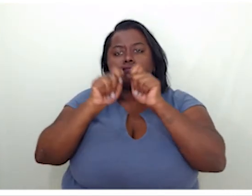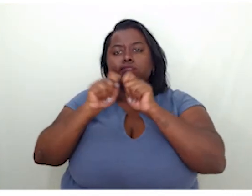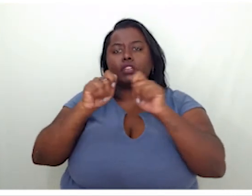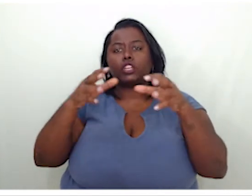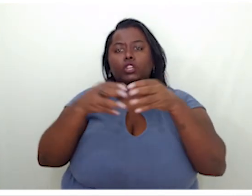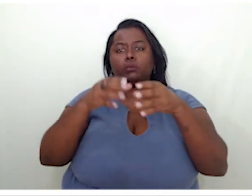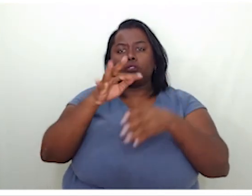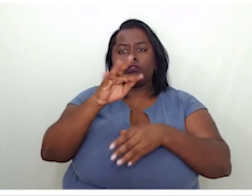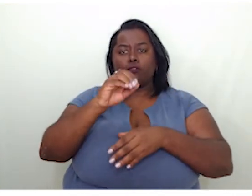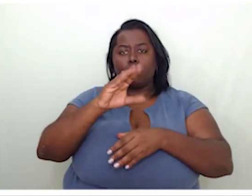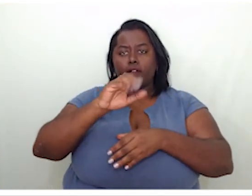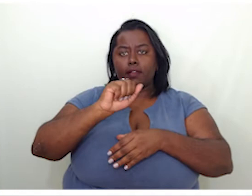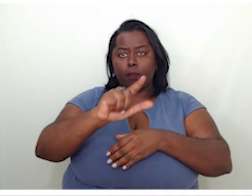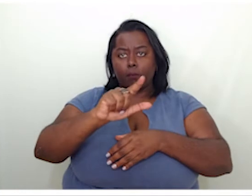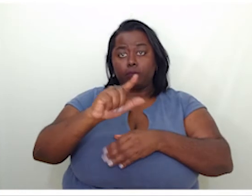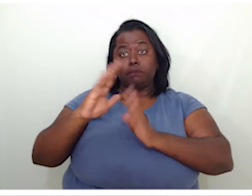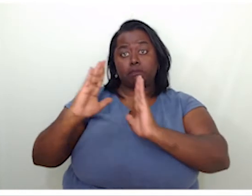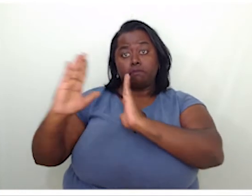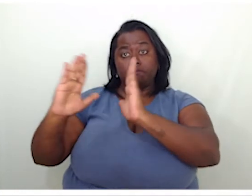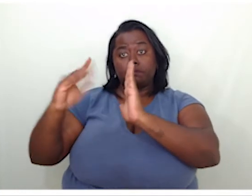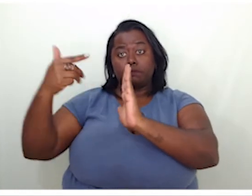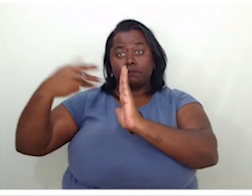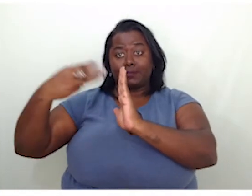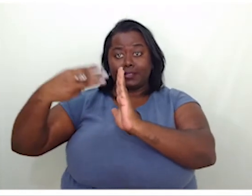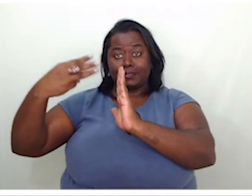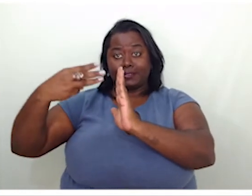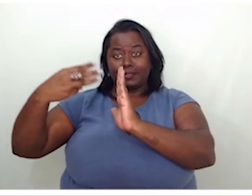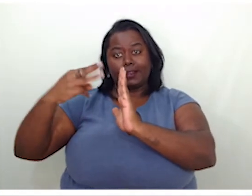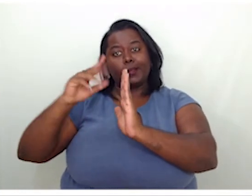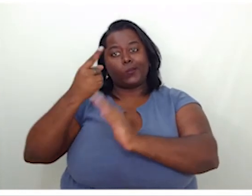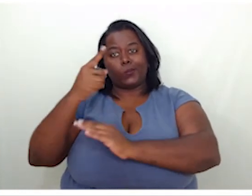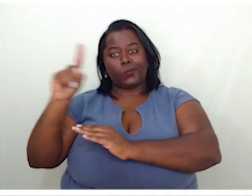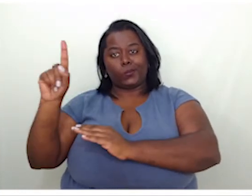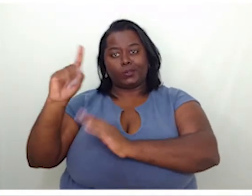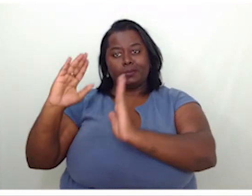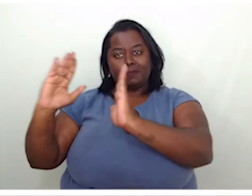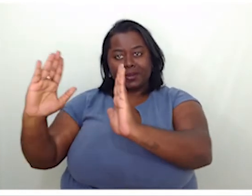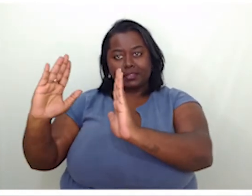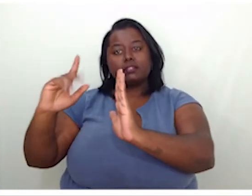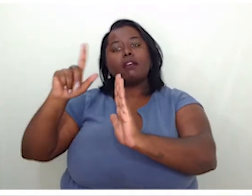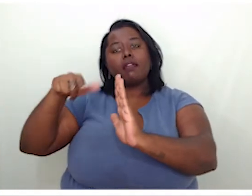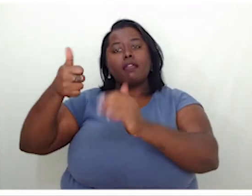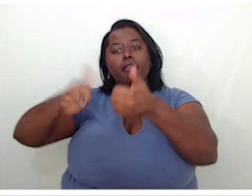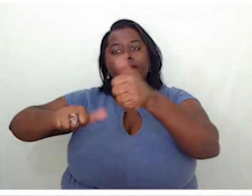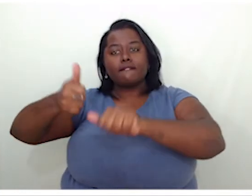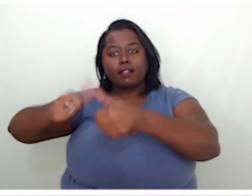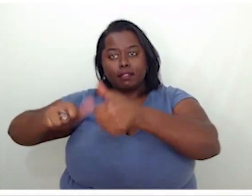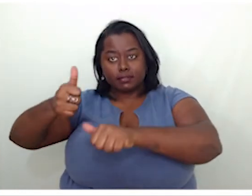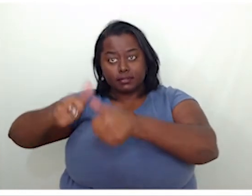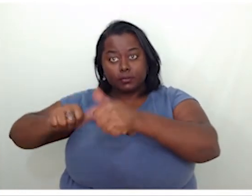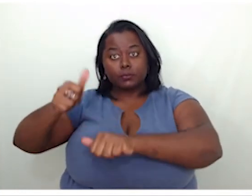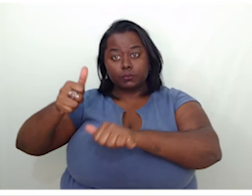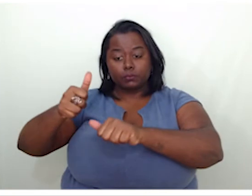analizamos los resultados y también definimos el próximo ciclo para el estudio.